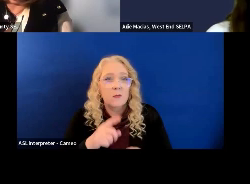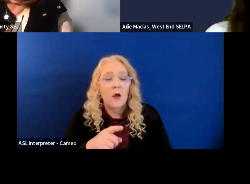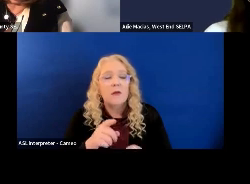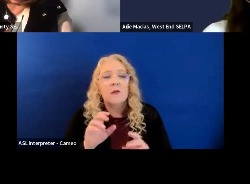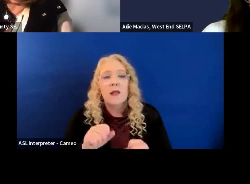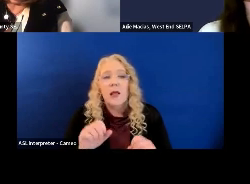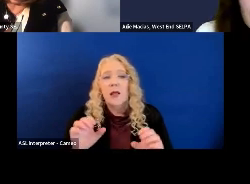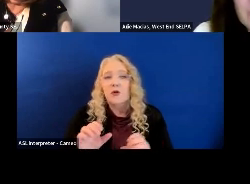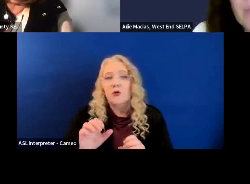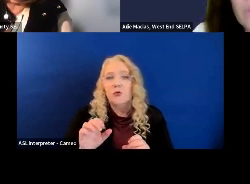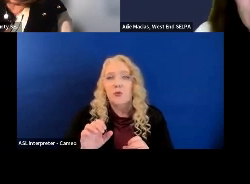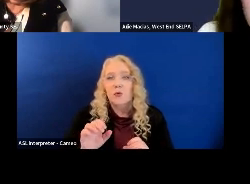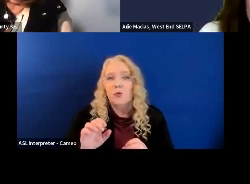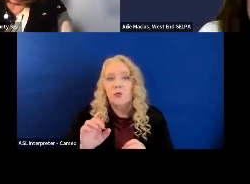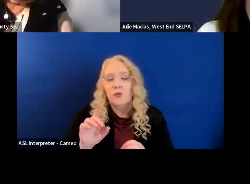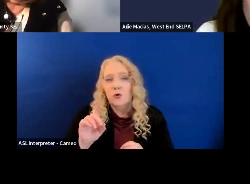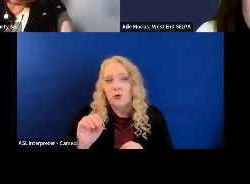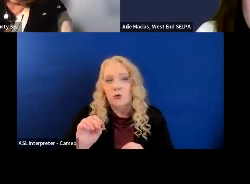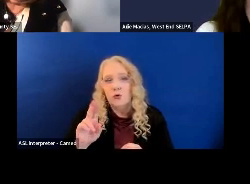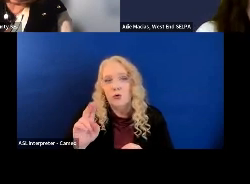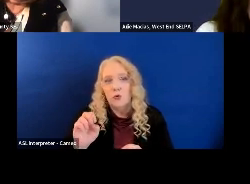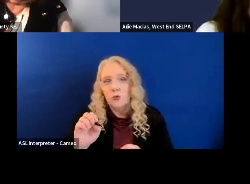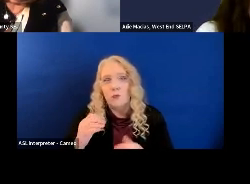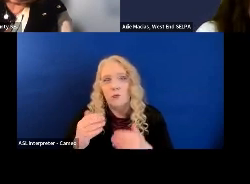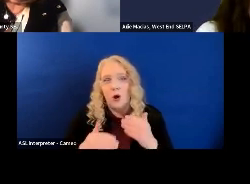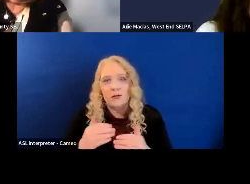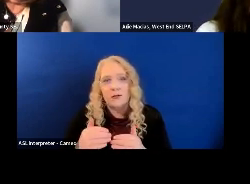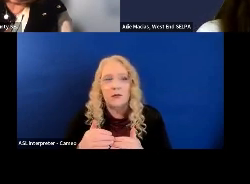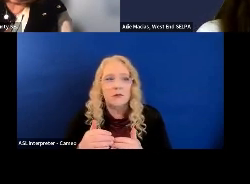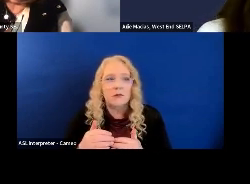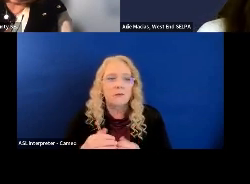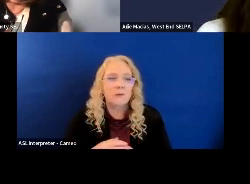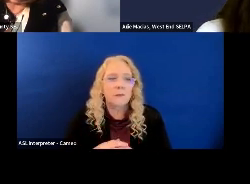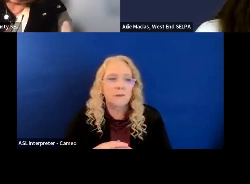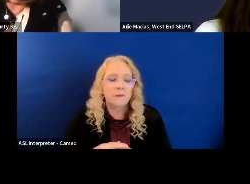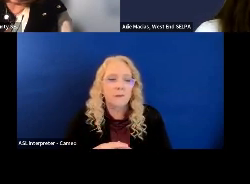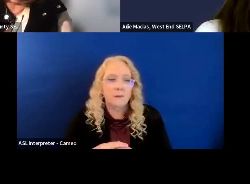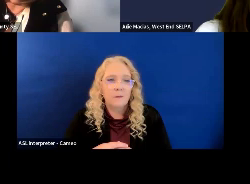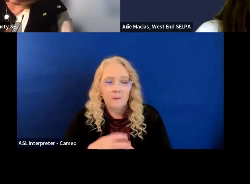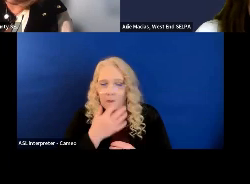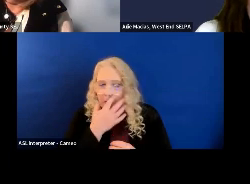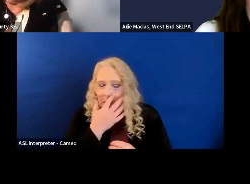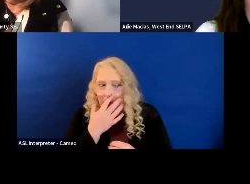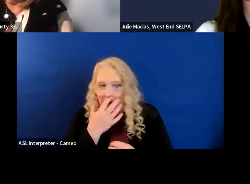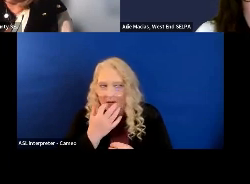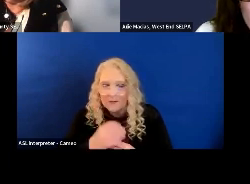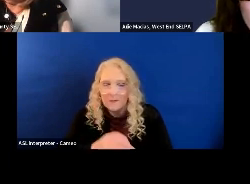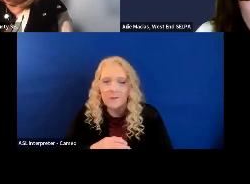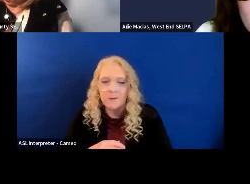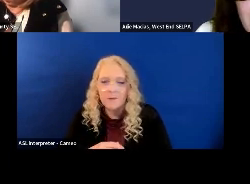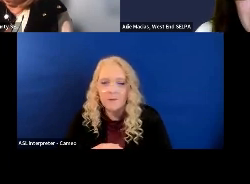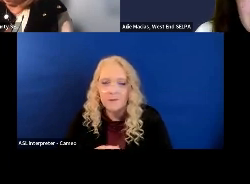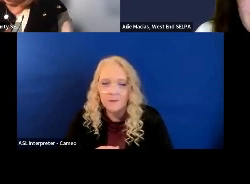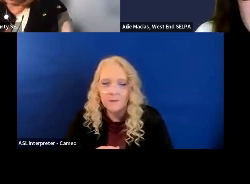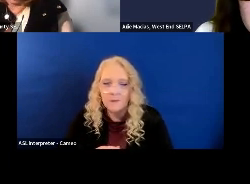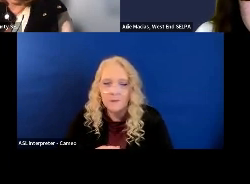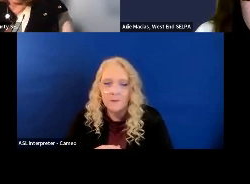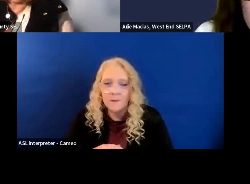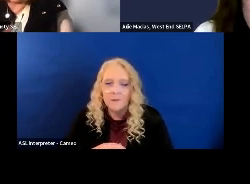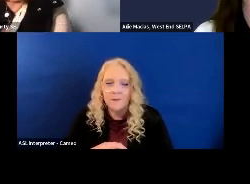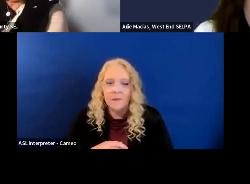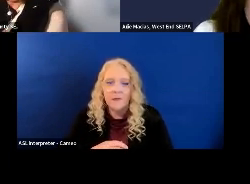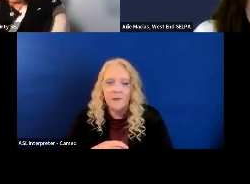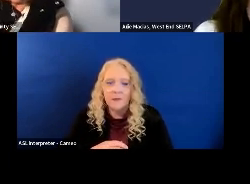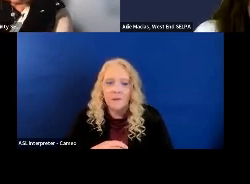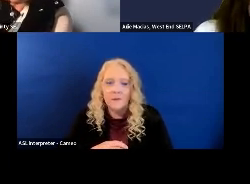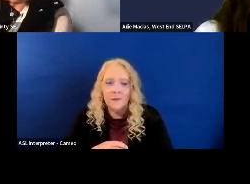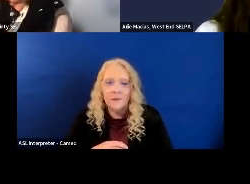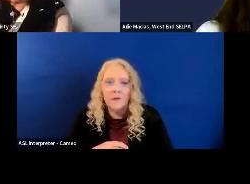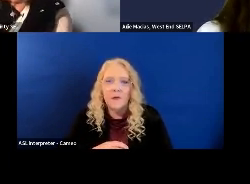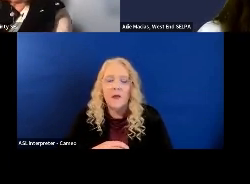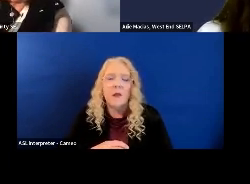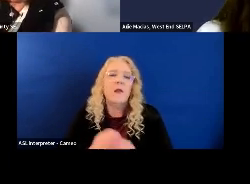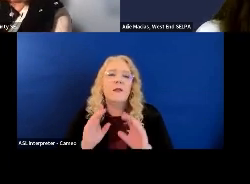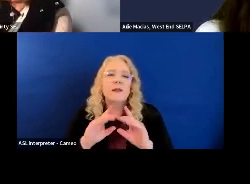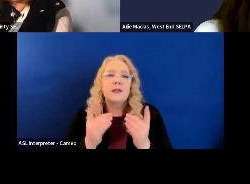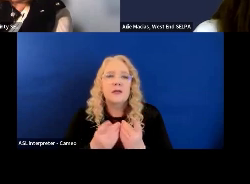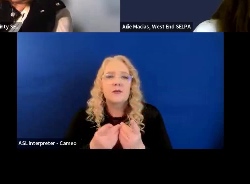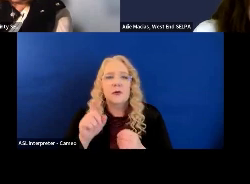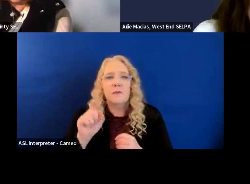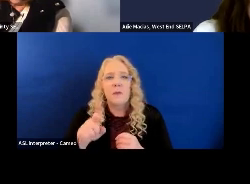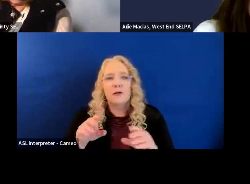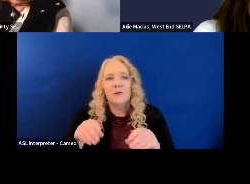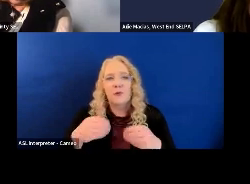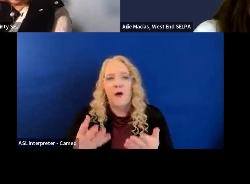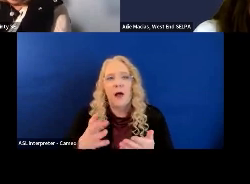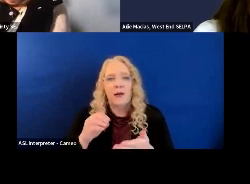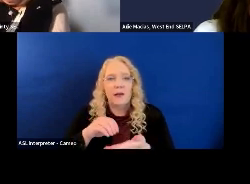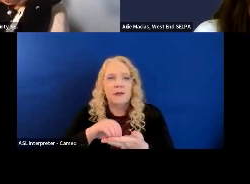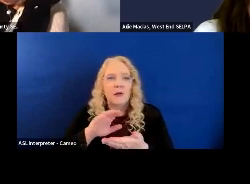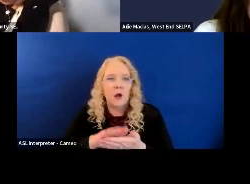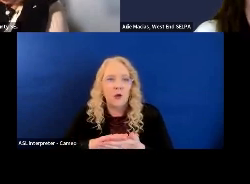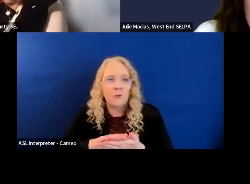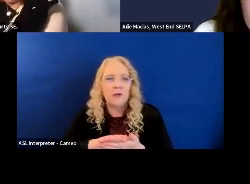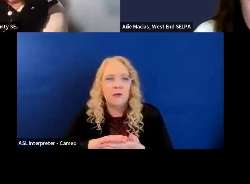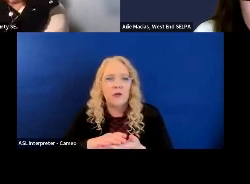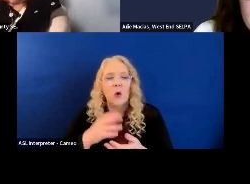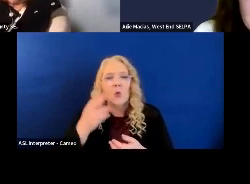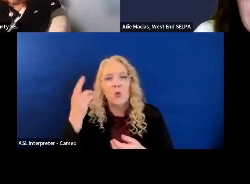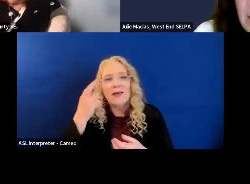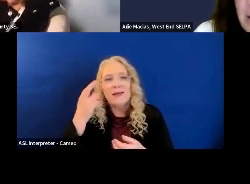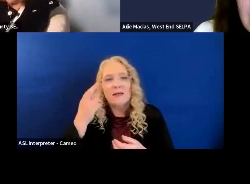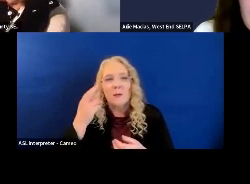para la revaluación utilizando procedimientos de proceso debido . Medidas razonables para obtener el consentimiento. El distrito debe proveer en documento medias razonables para obtener su consentimiento